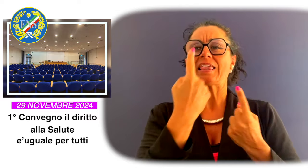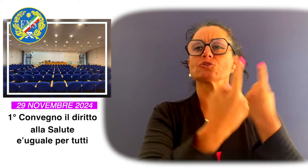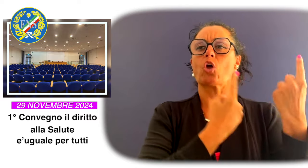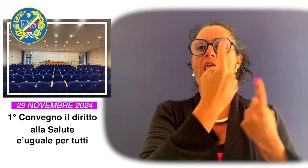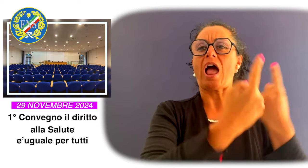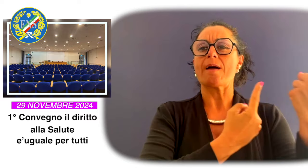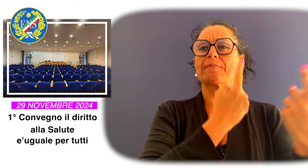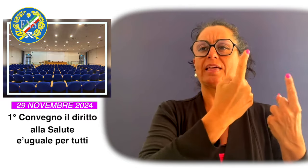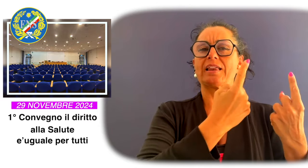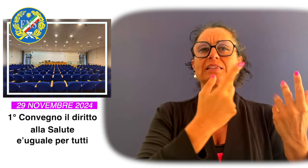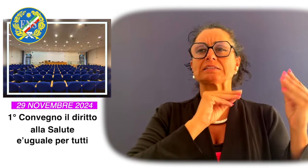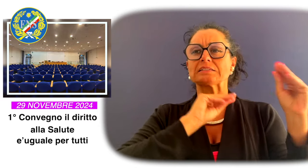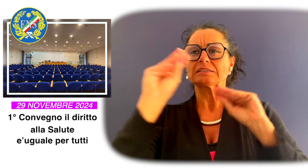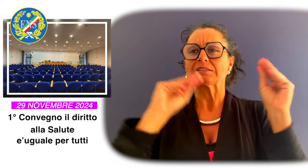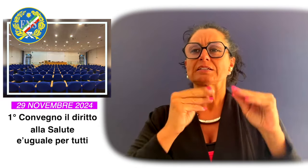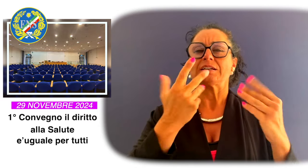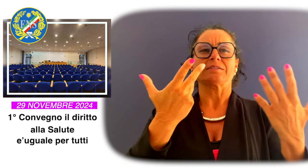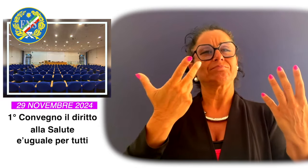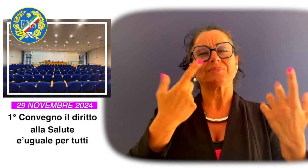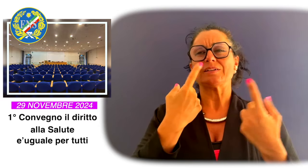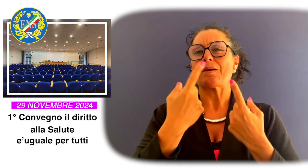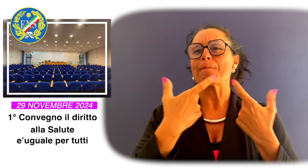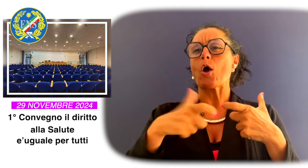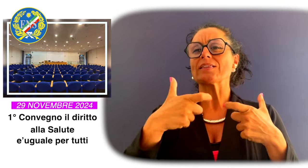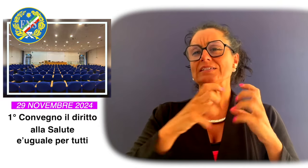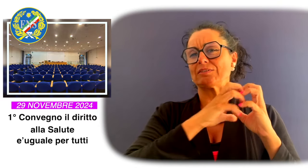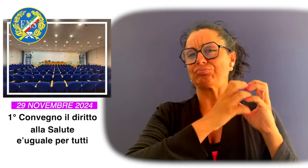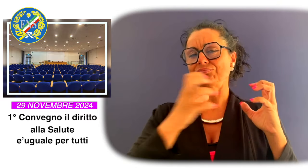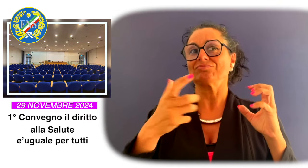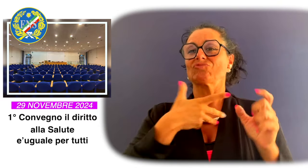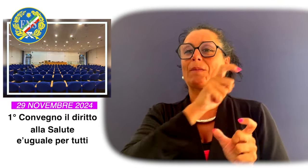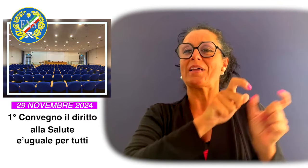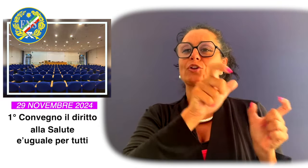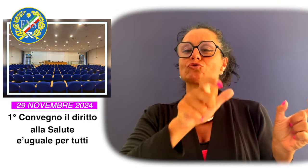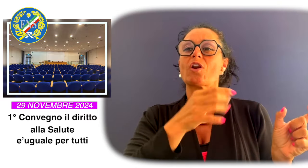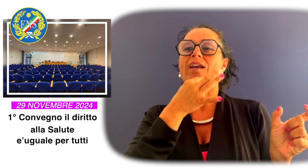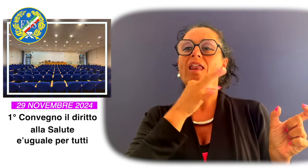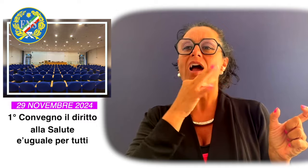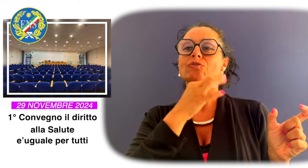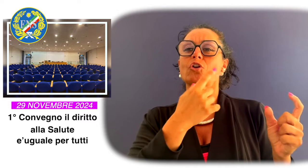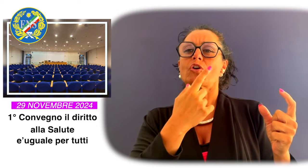delle difficoltà che incontrano le persone sorde anziane che vivono in situazione di isolamento per svariati motivi.